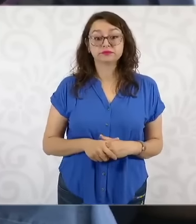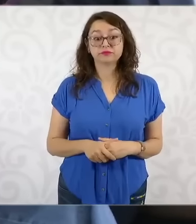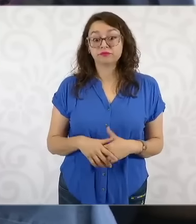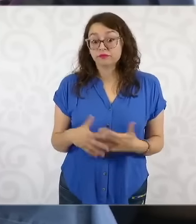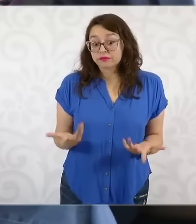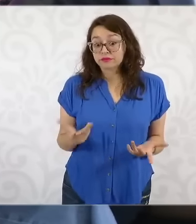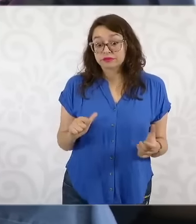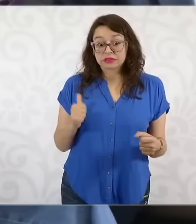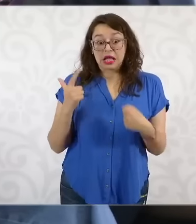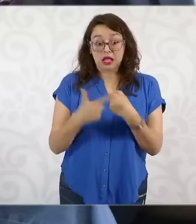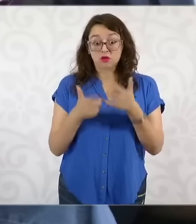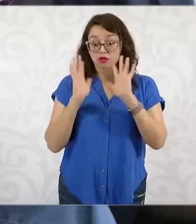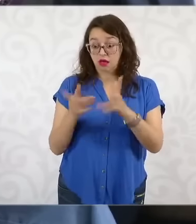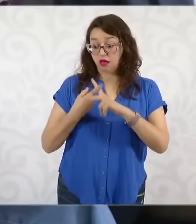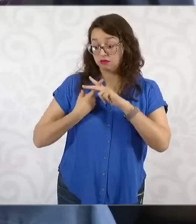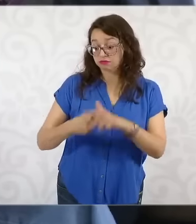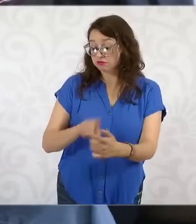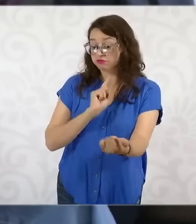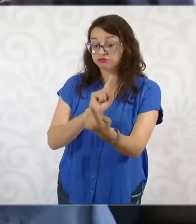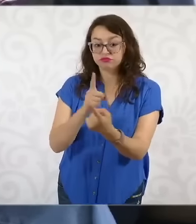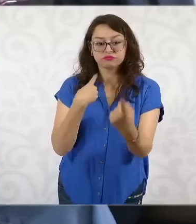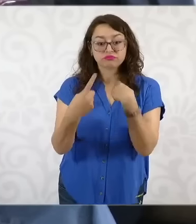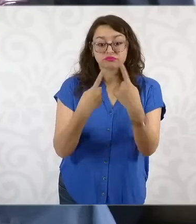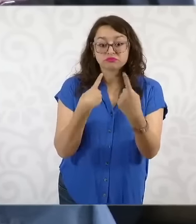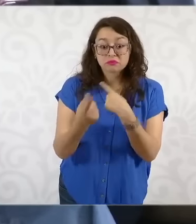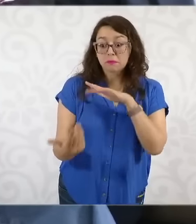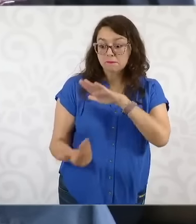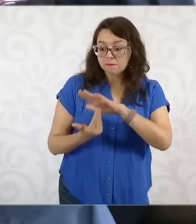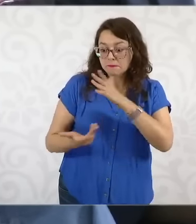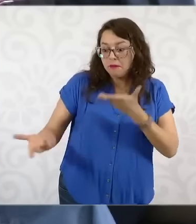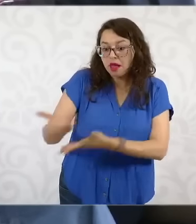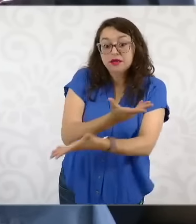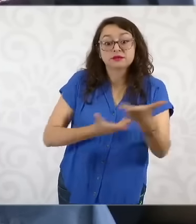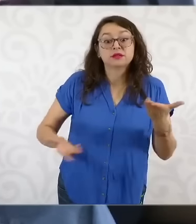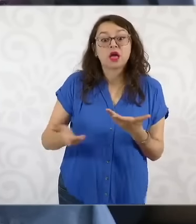algún ya acercamiento con ellos? Eh, ¿se abrirá alguna mesa de negociación? ¿Qué se propondrá por